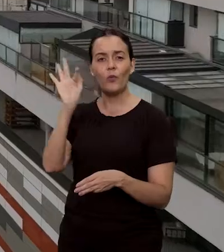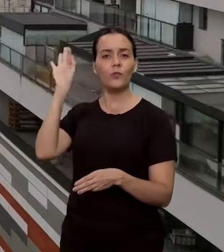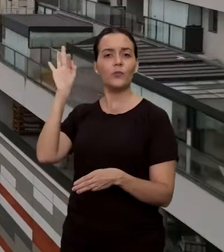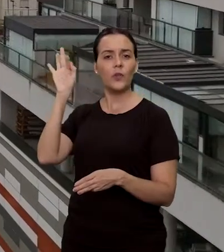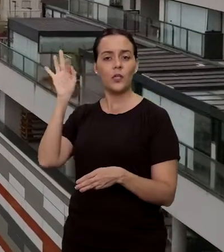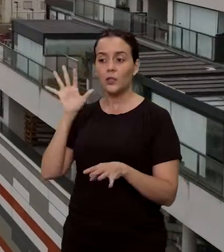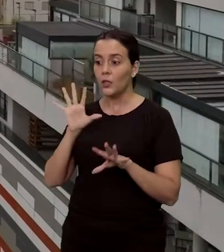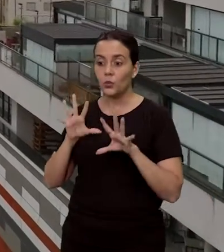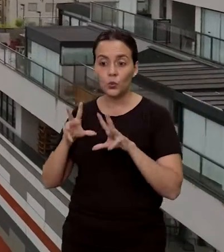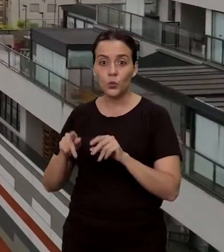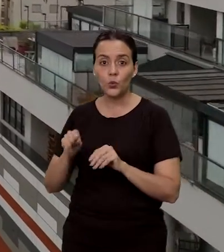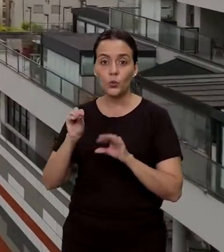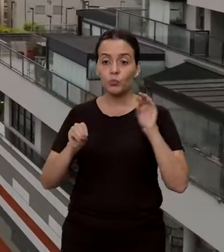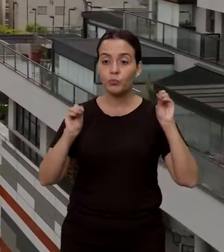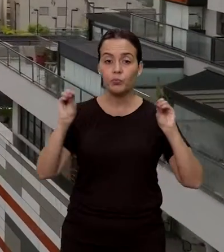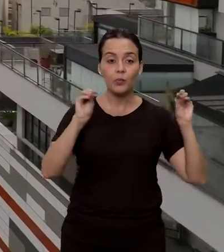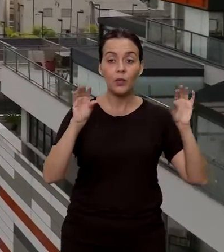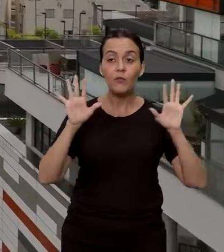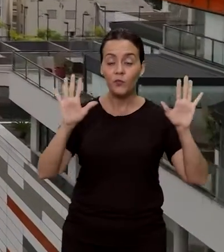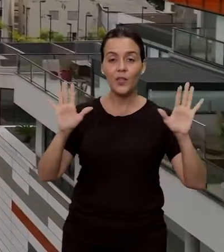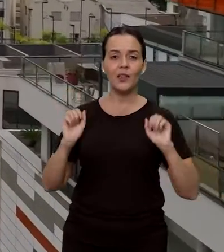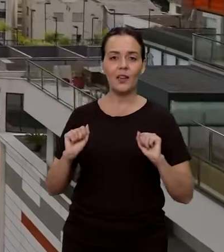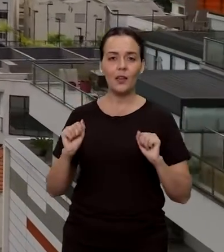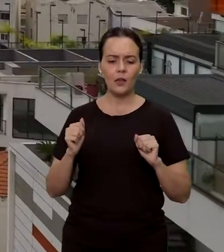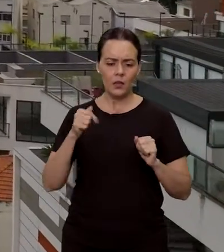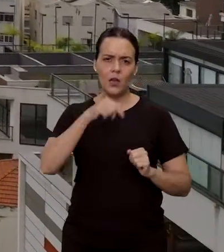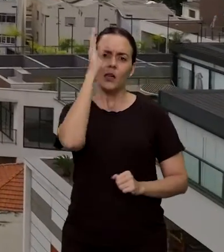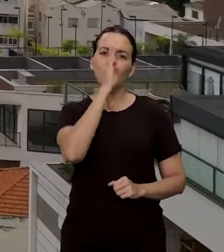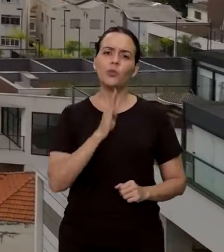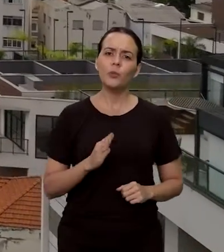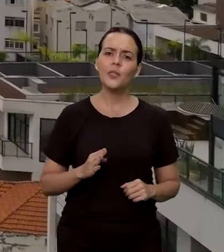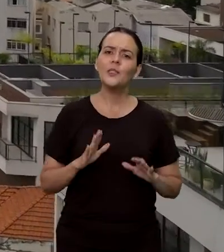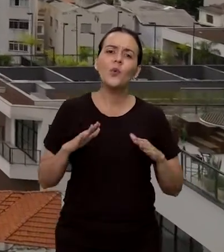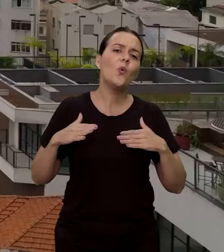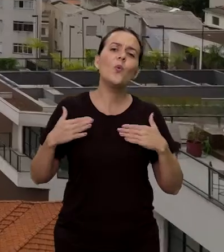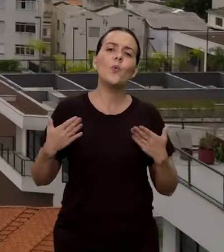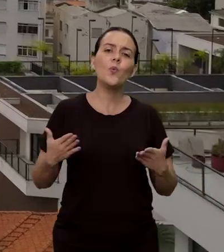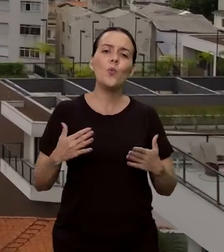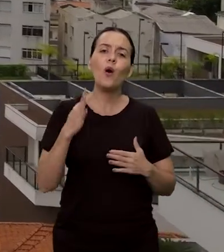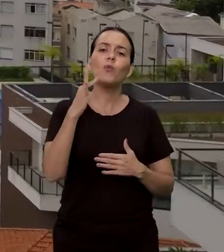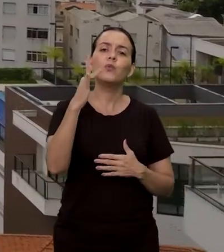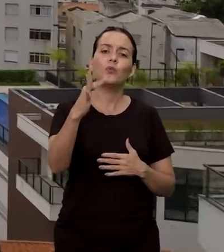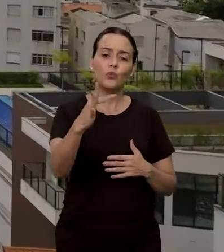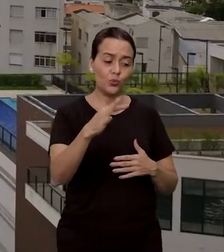E pensando em arte contemporânea brasileira, quais são as narrativas que vão ficar para o futuro?